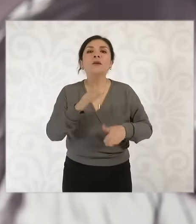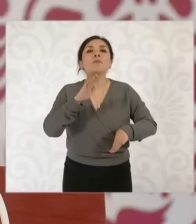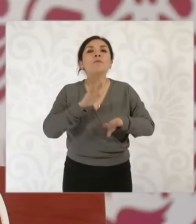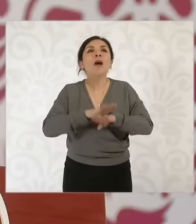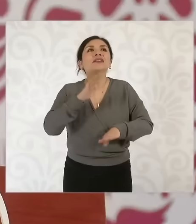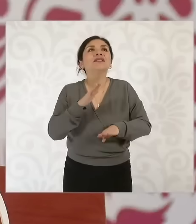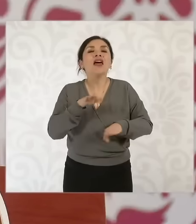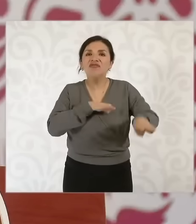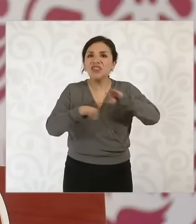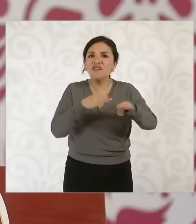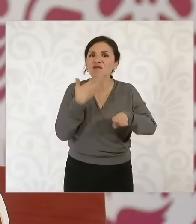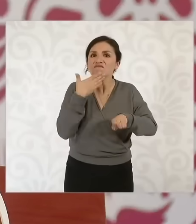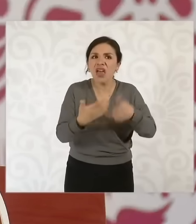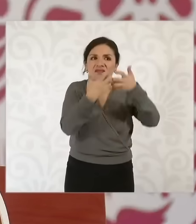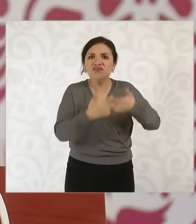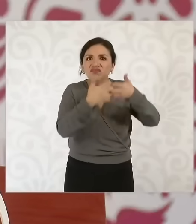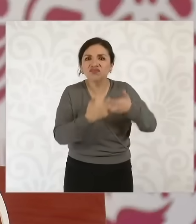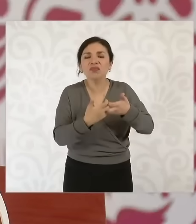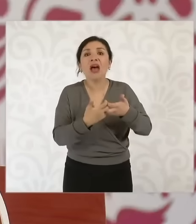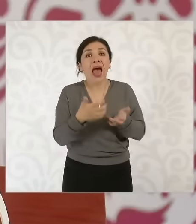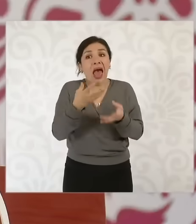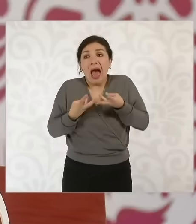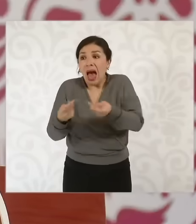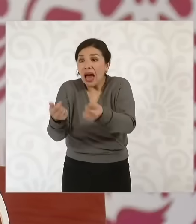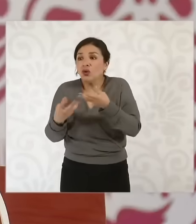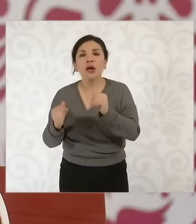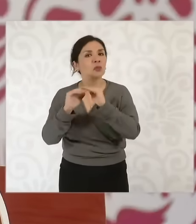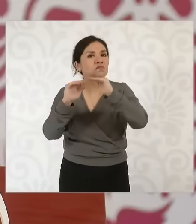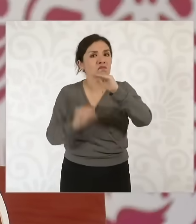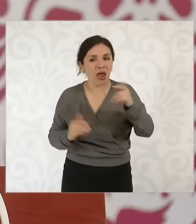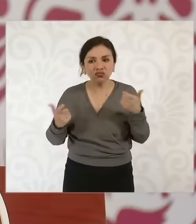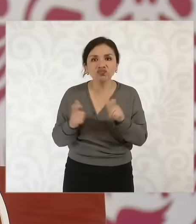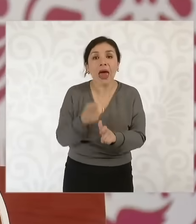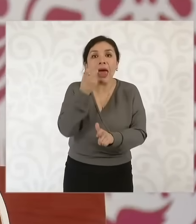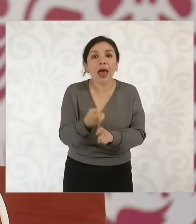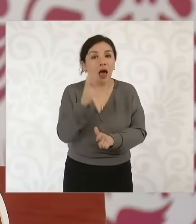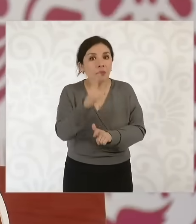más árgil, con menos con menos gastos y eso se ha reflejado en los resultados que hemos